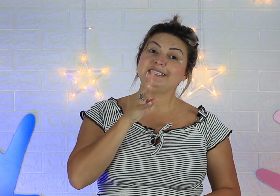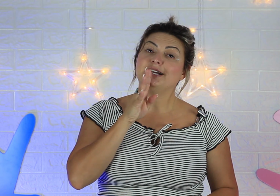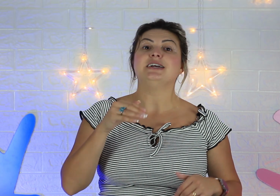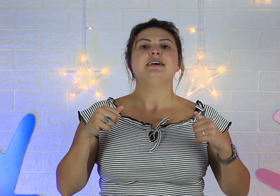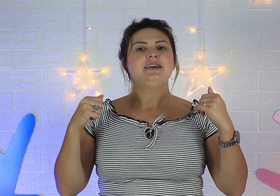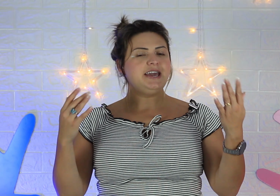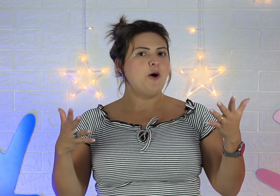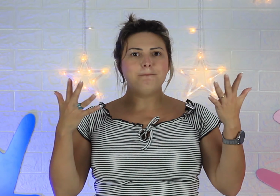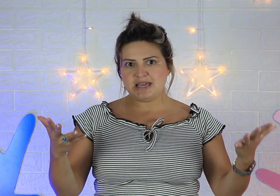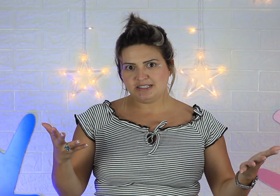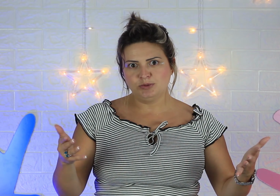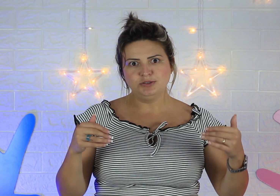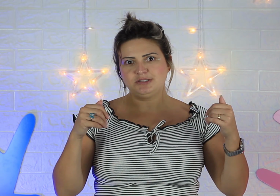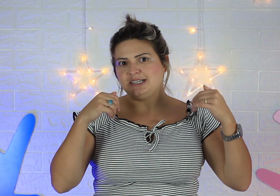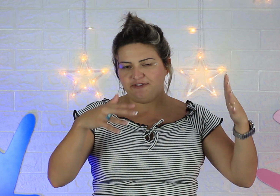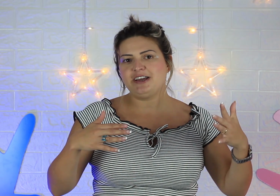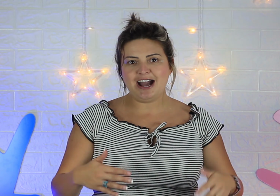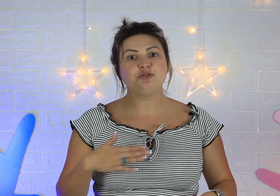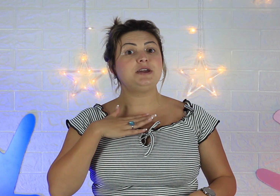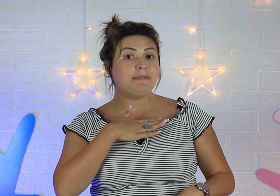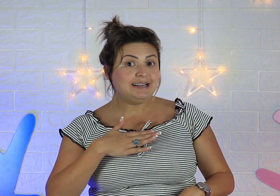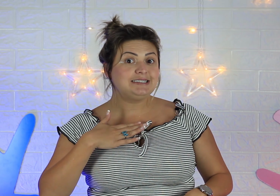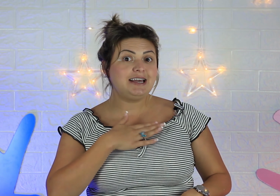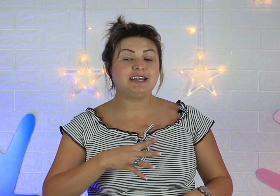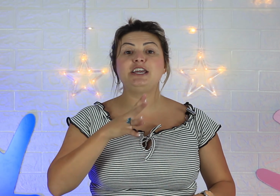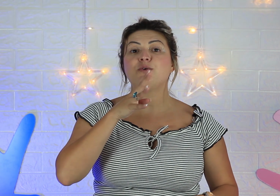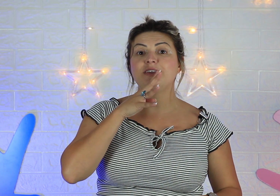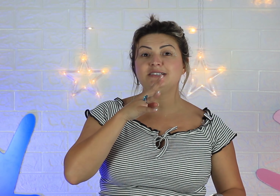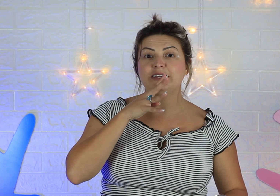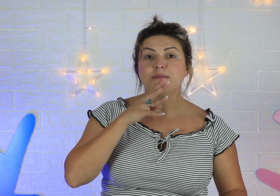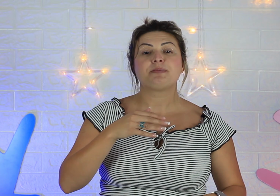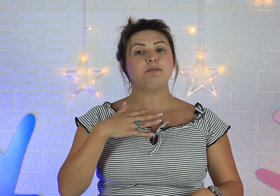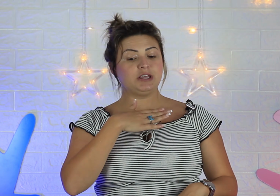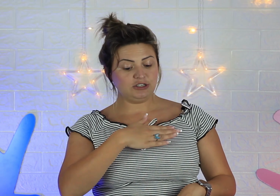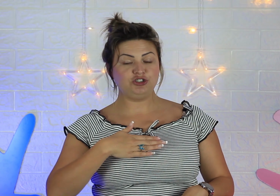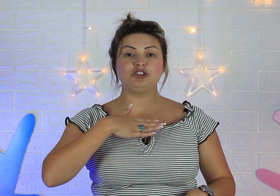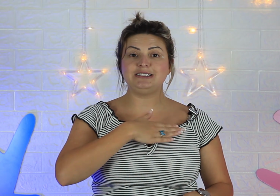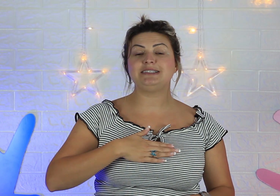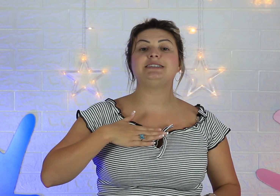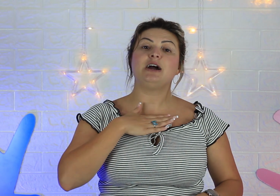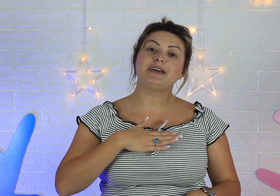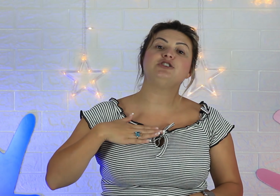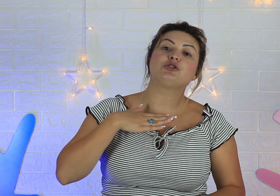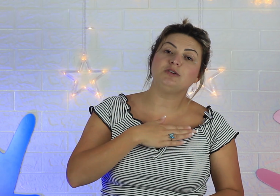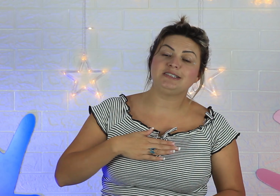te conhecer e é o mesmo o significado que prazer em conhecer porque a gente utiliza esse sinal aqui